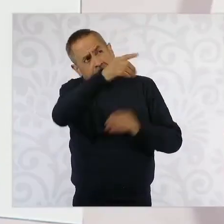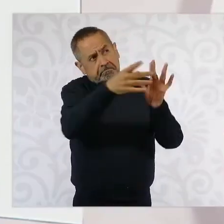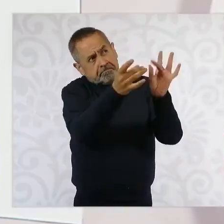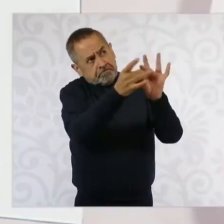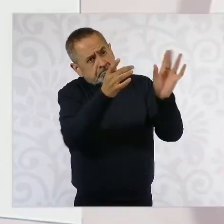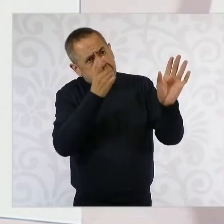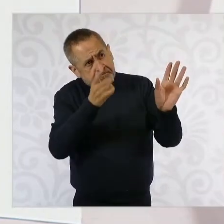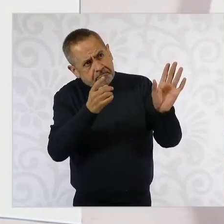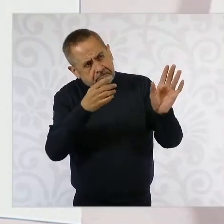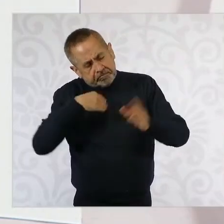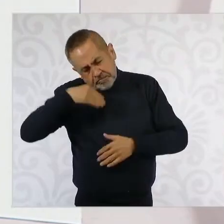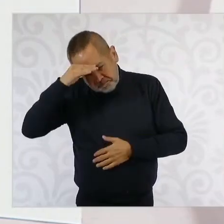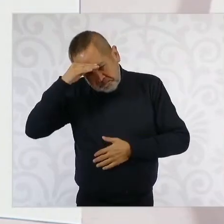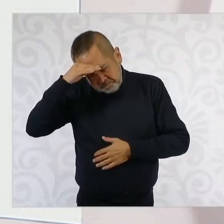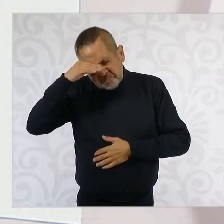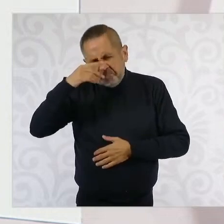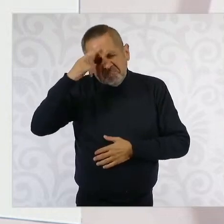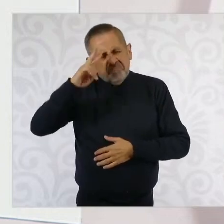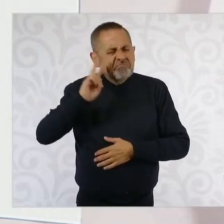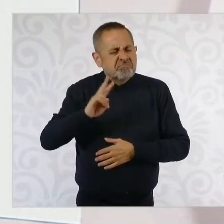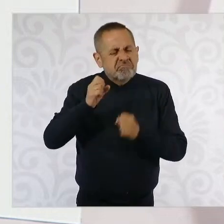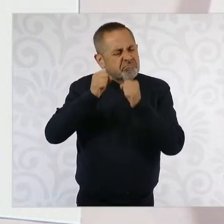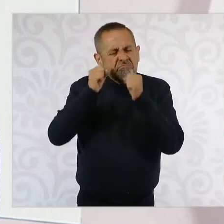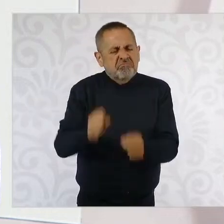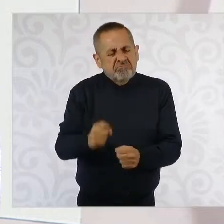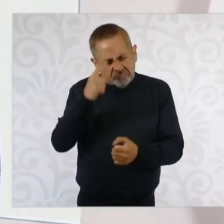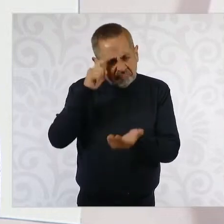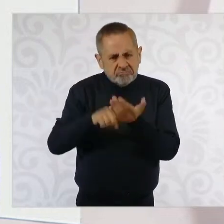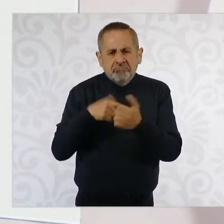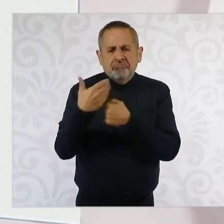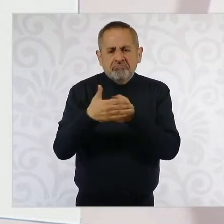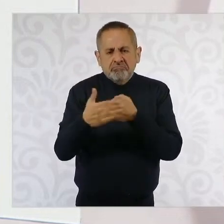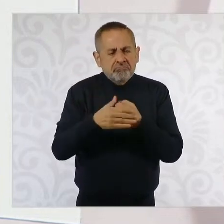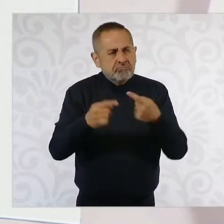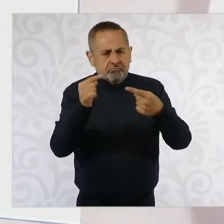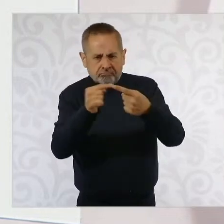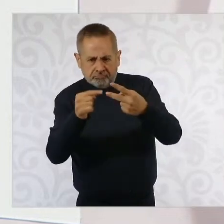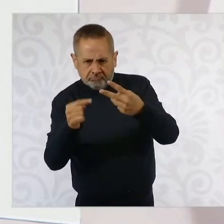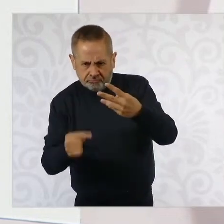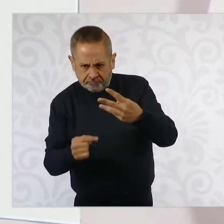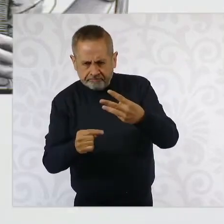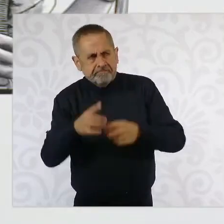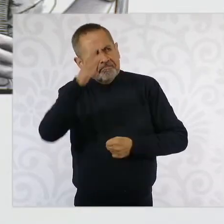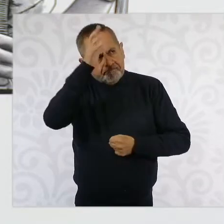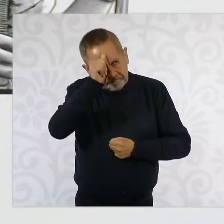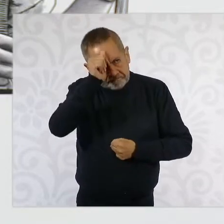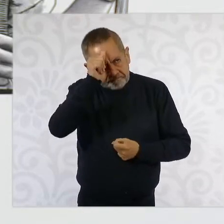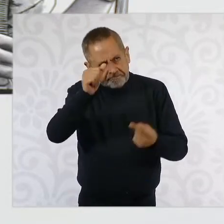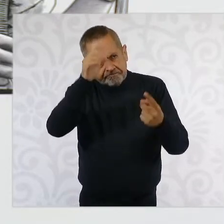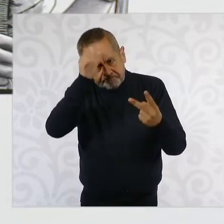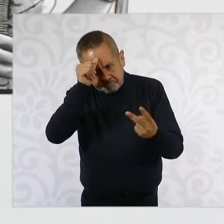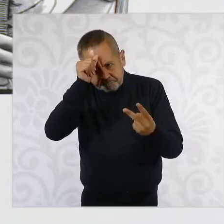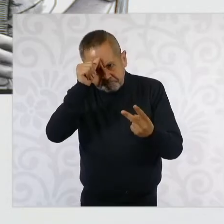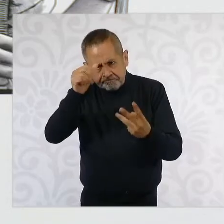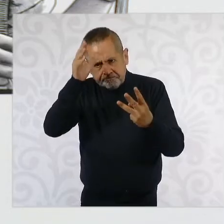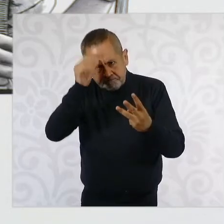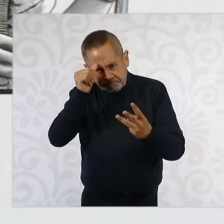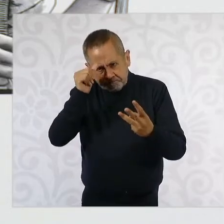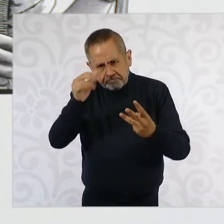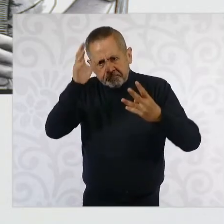un acuerdo para todos los temas con Estados Unidos un acuerdo en el terreno migratorio un acuerdo en